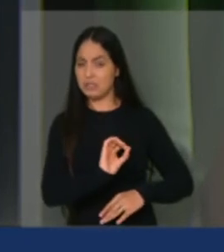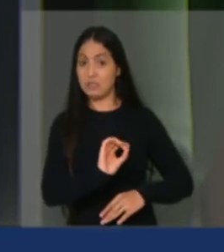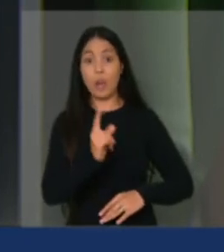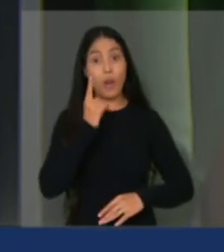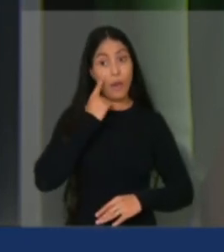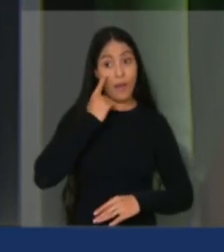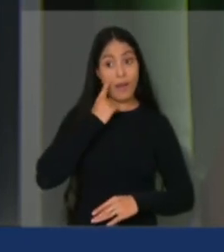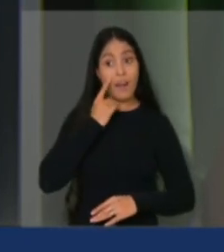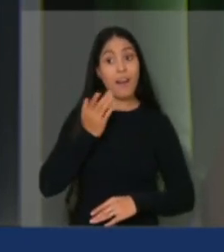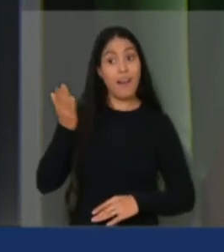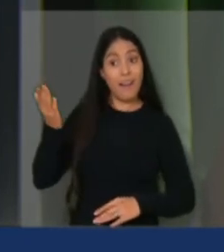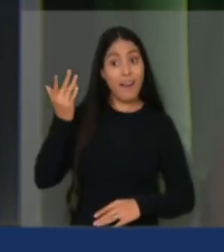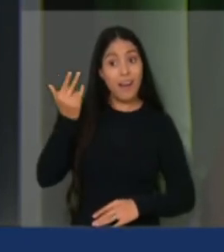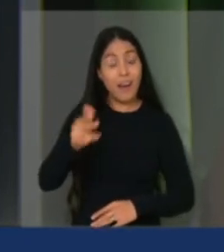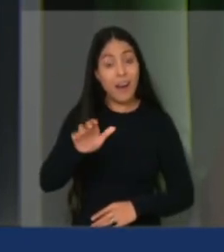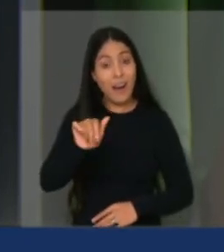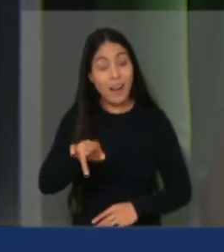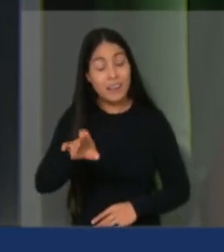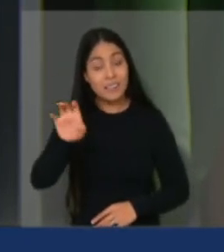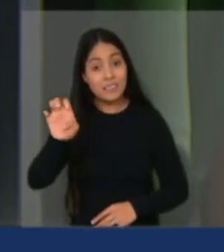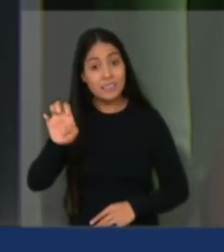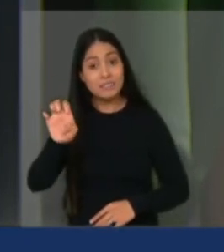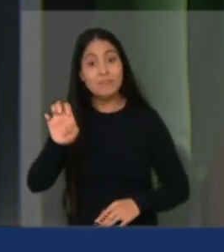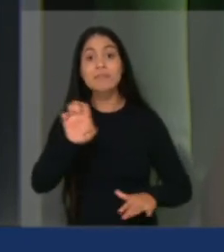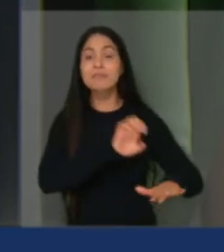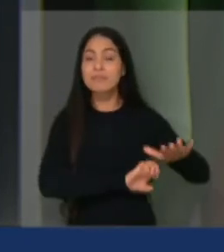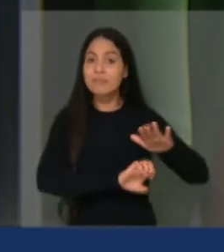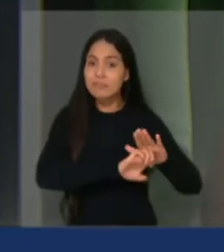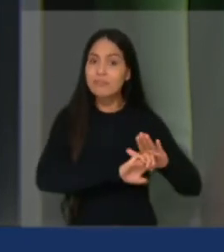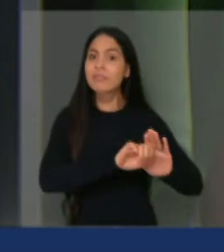NÉ , DESMORALIZAM, ASSIM QUE FIZERAM CONTRA A ELETROBRAS AO LONGO DO TEMPO, VOCÊ QUE ACOMPANHA BEM ESTE SETOR AQUI